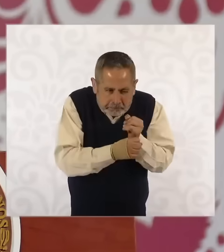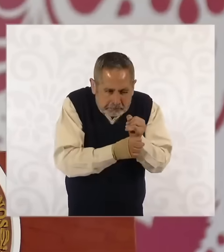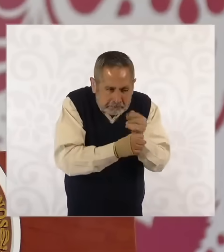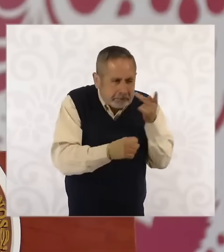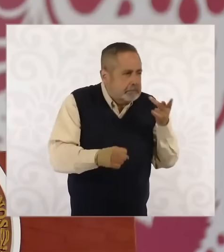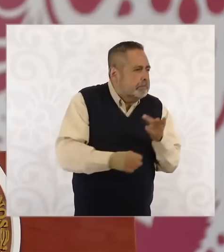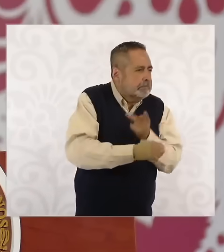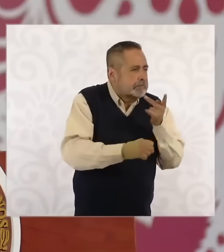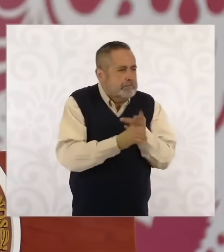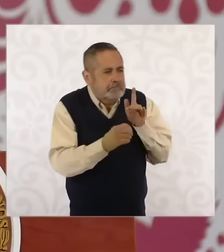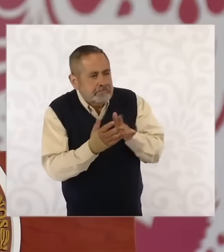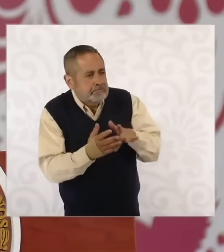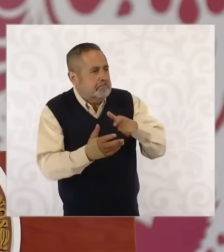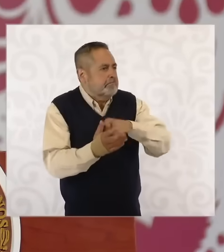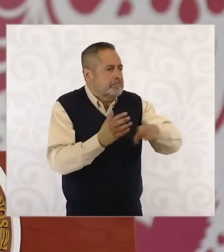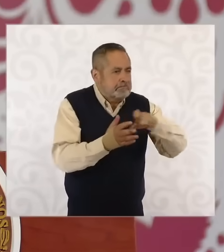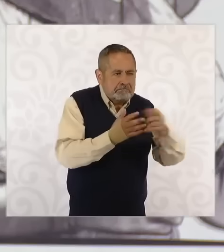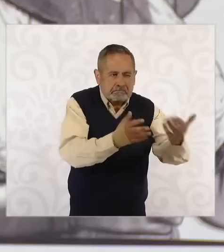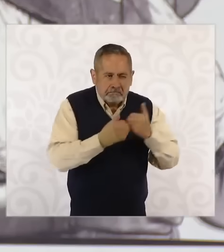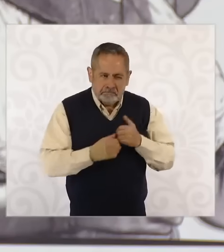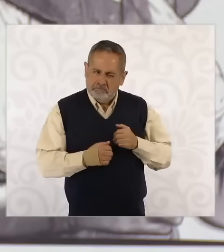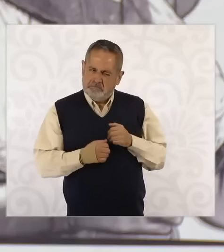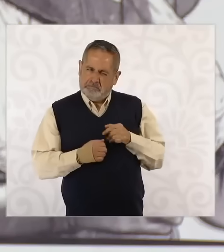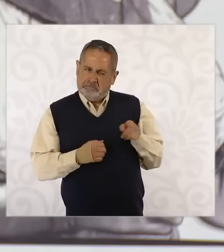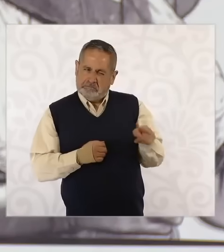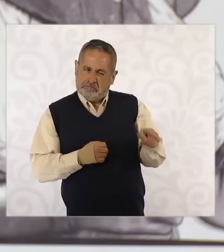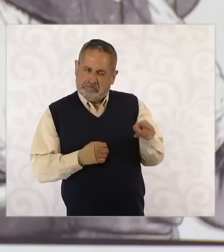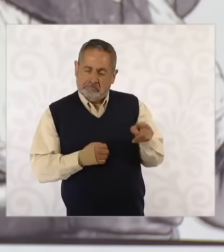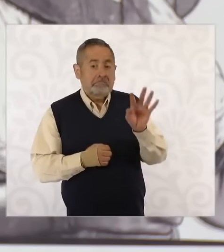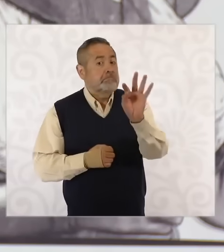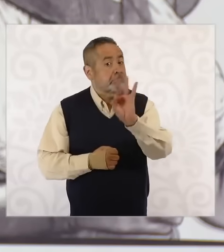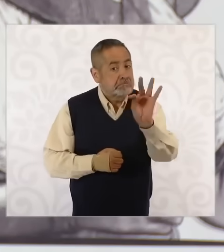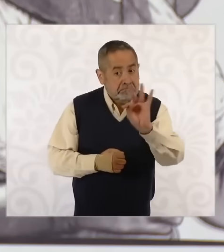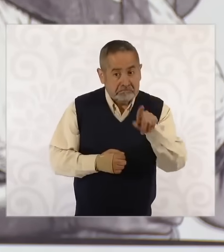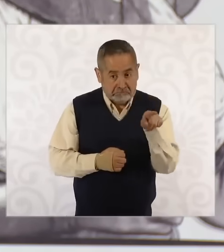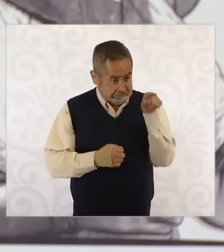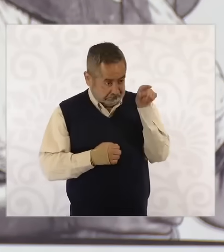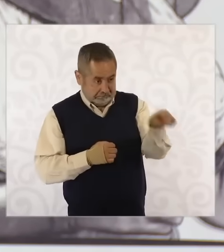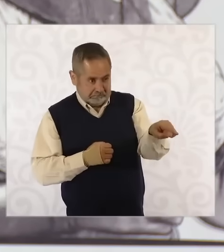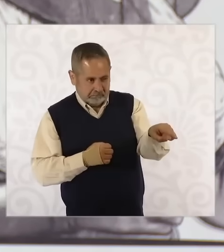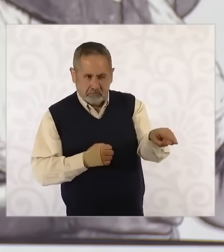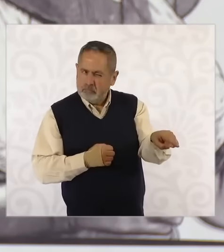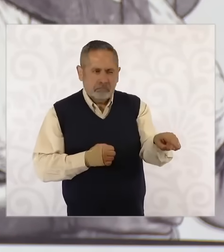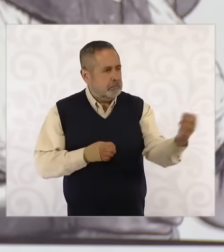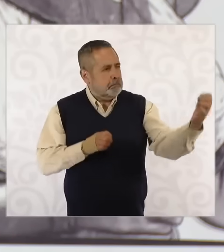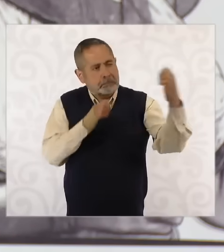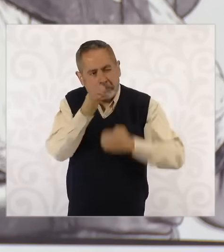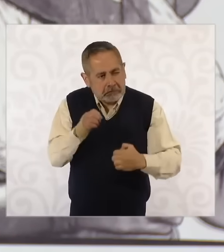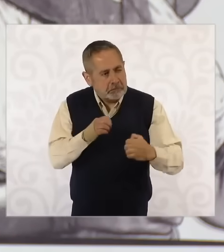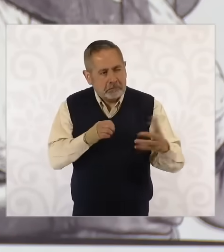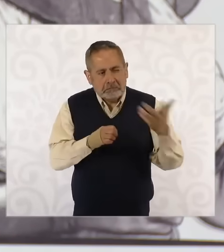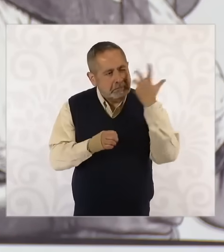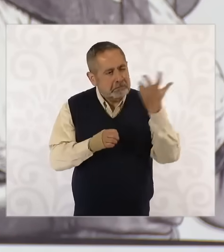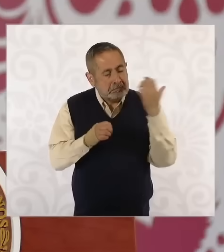de medicamentos y ahí donde se encuentre que es e malintencionado, digamos, eh tiene que haber